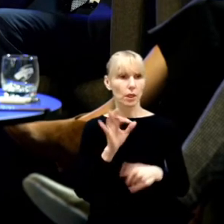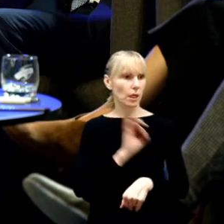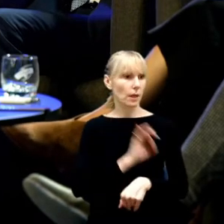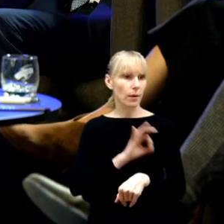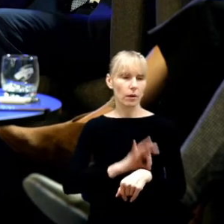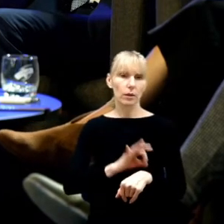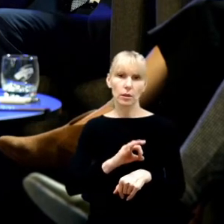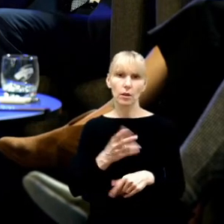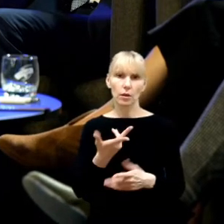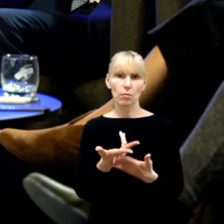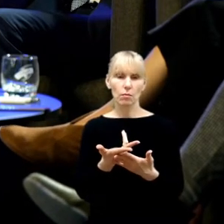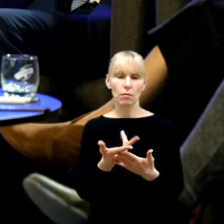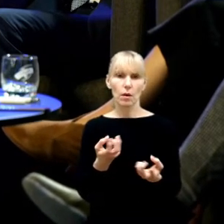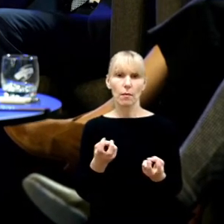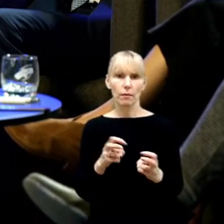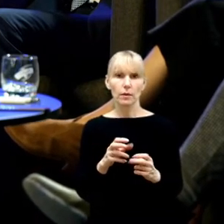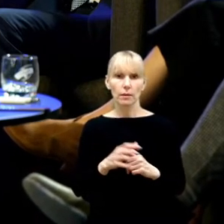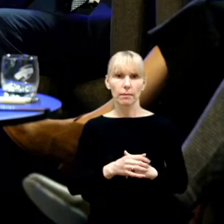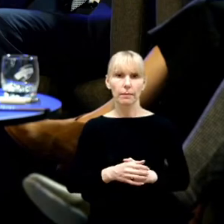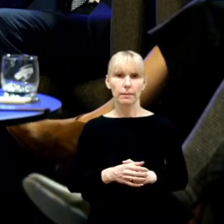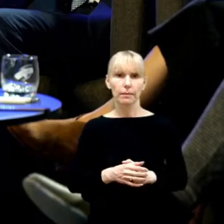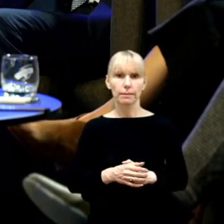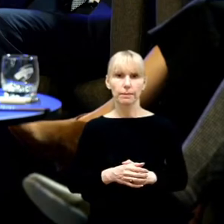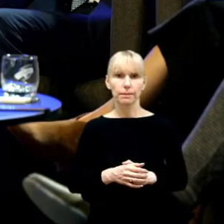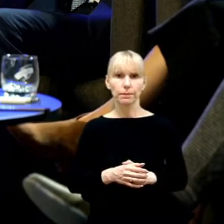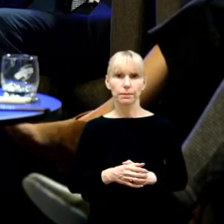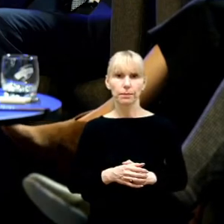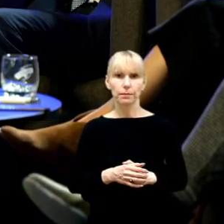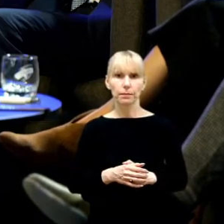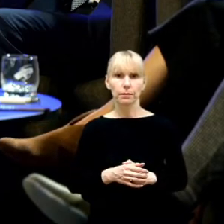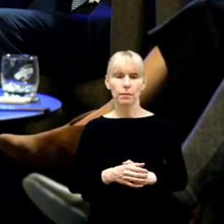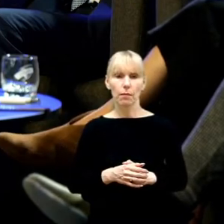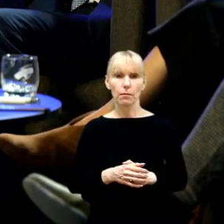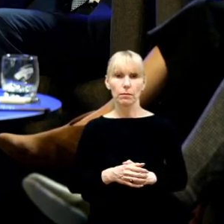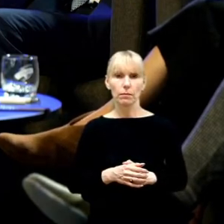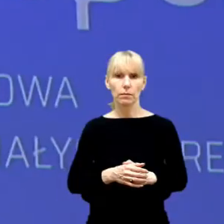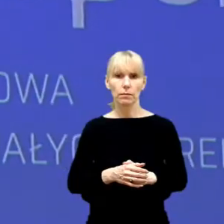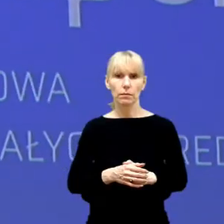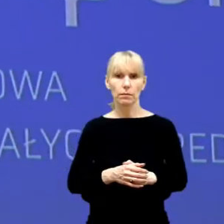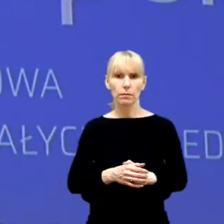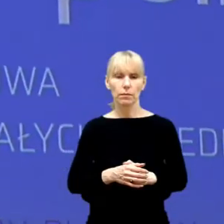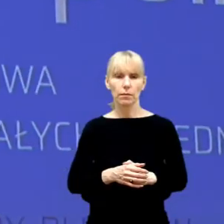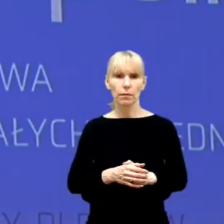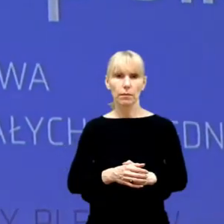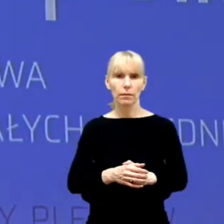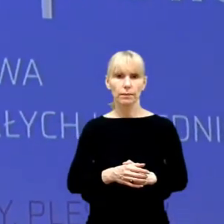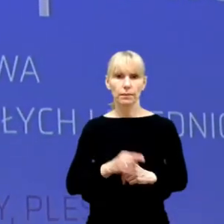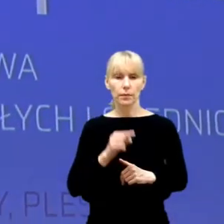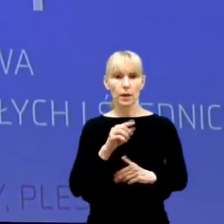to też od razu odpowiadam, że te ceny właściwie,